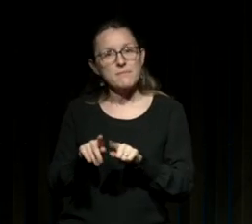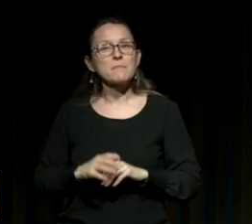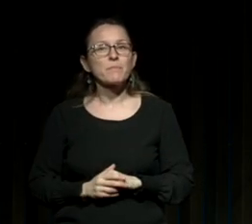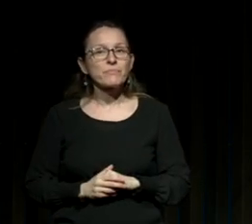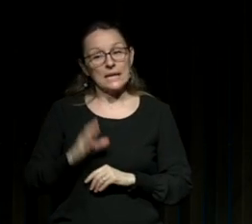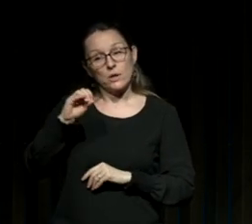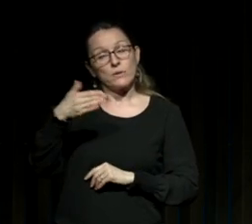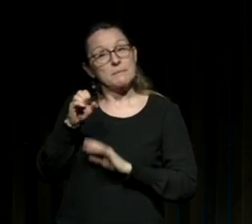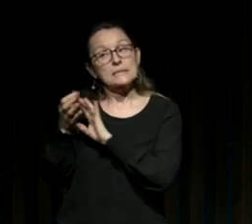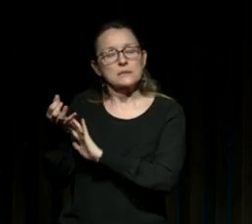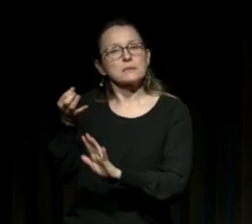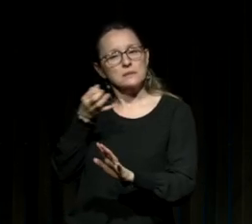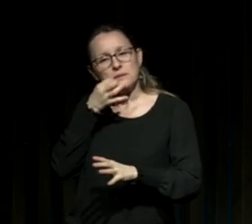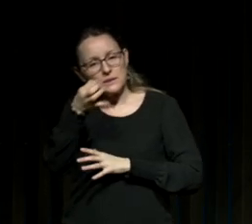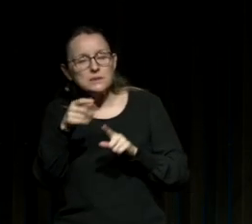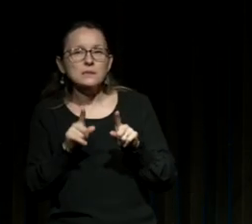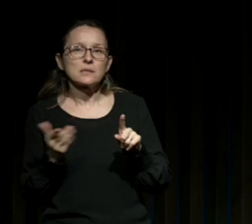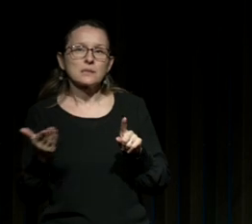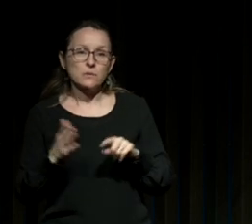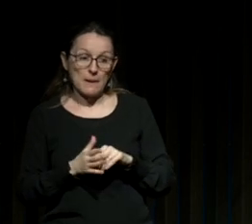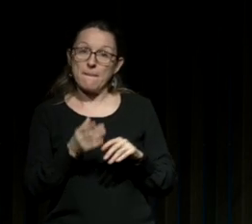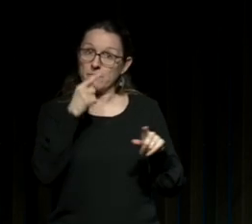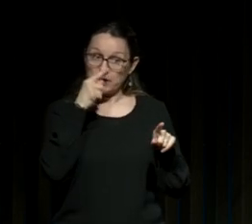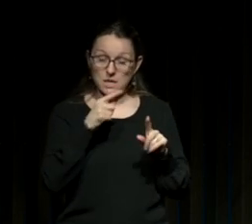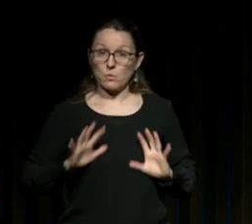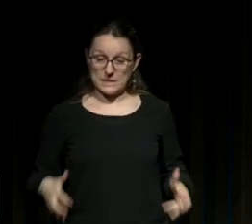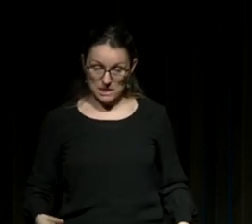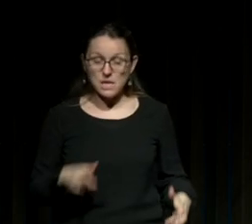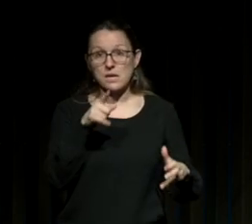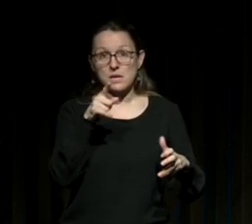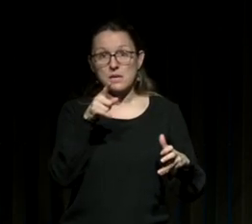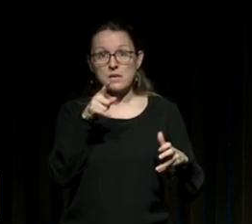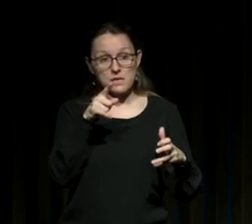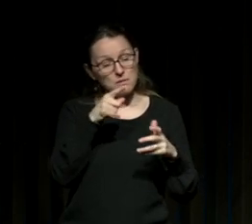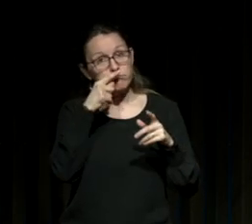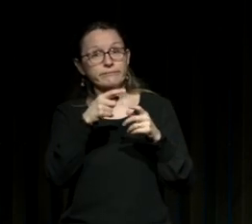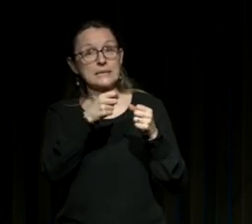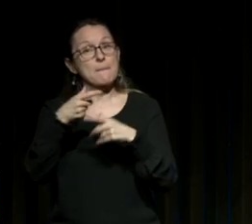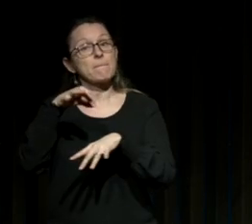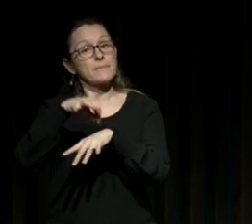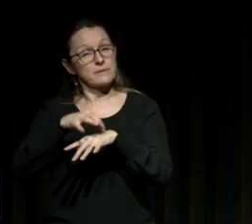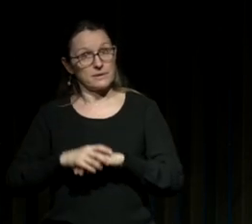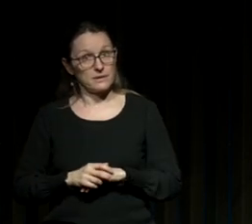l'obésité comme une maladie c'est assez récent à la médecine de l'obésité chirurgie l'obésité ce